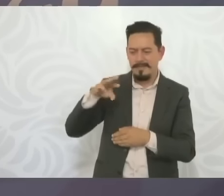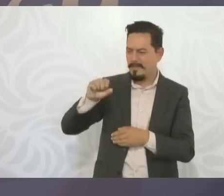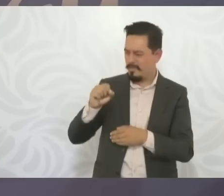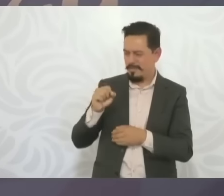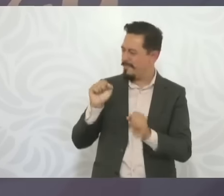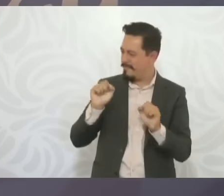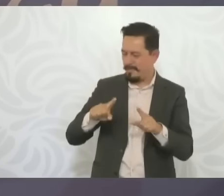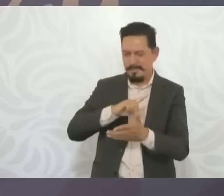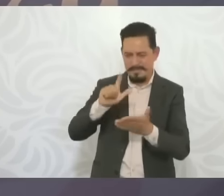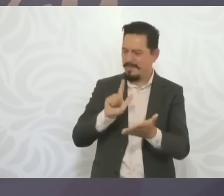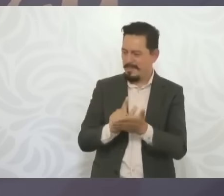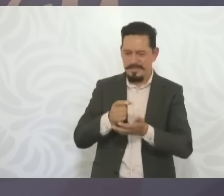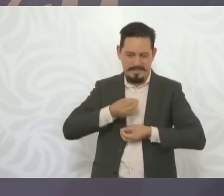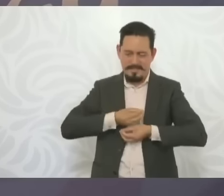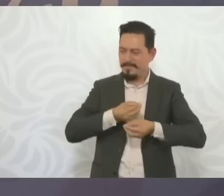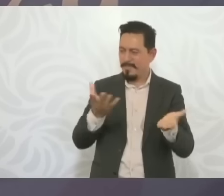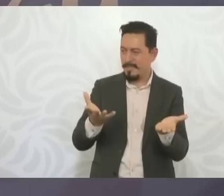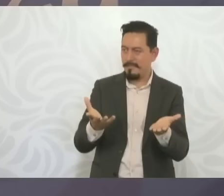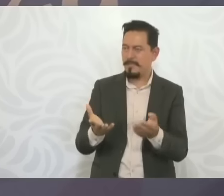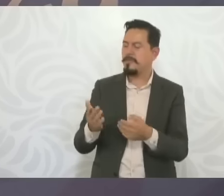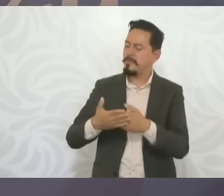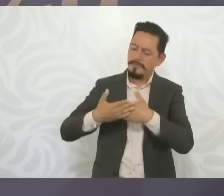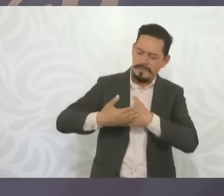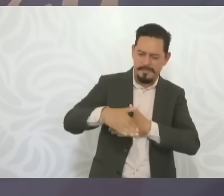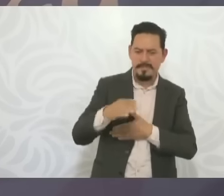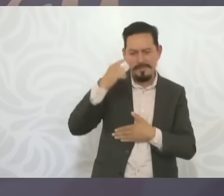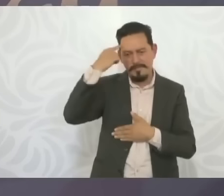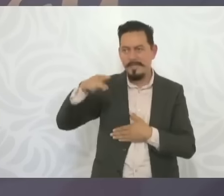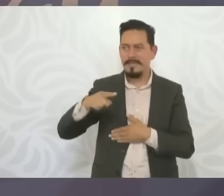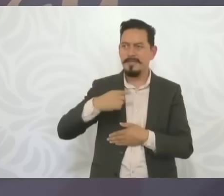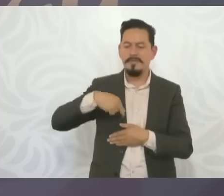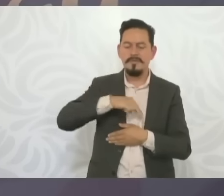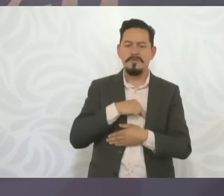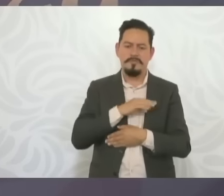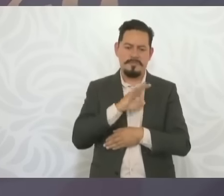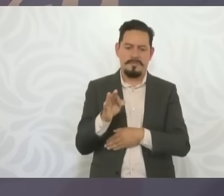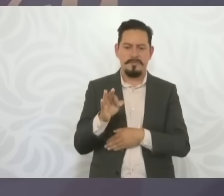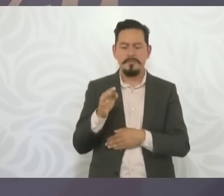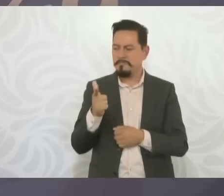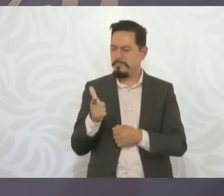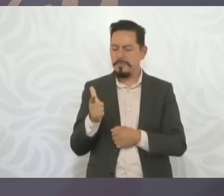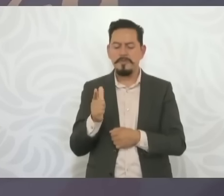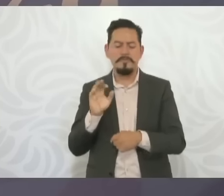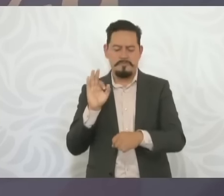dio origen a una nueva legislación que fortalece la rectoría del Estado y garantiza la soberanía,